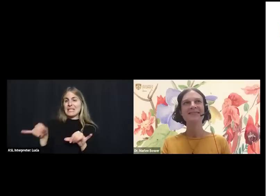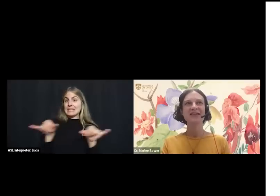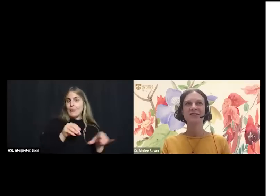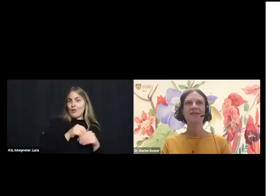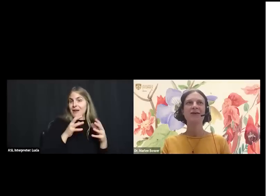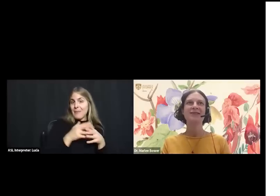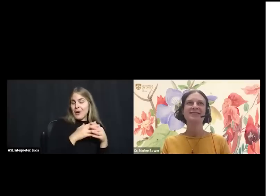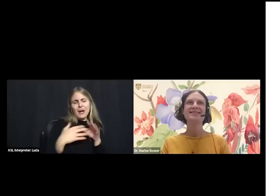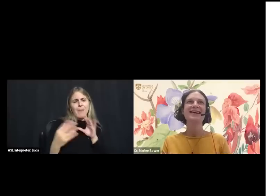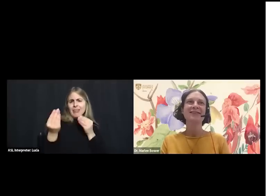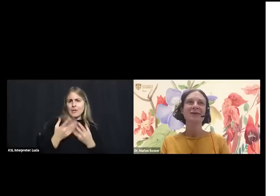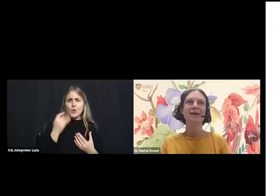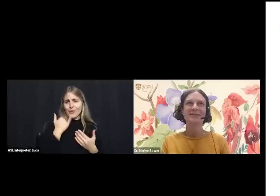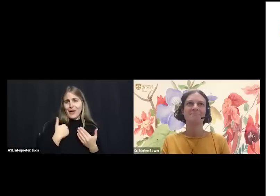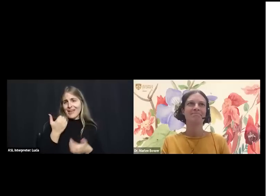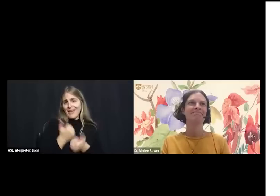Pónganse en contacto si tienen alguna pregunta. Muchas gracias.